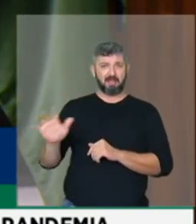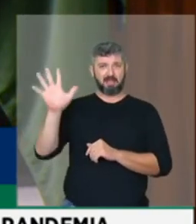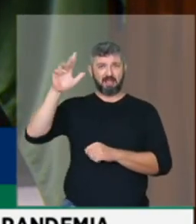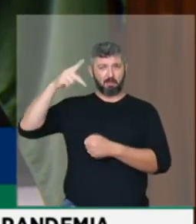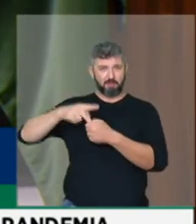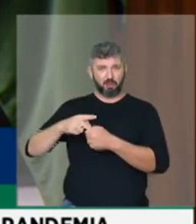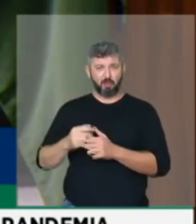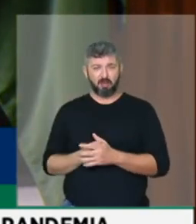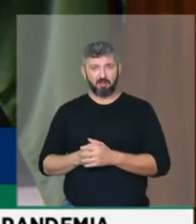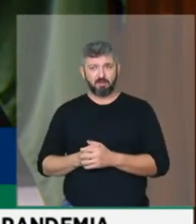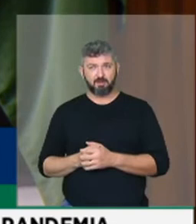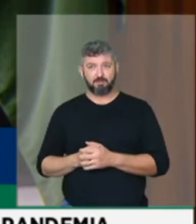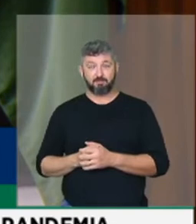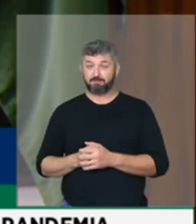PREÇOS DO PETRÓLEO DOS NOSSOS COMBUSTÍVEIS SUMIRAM